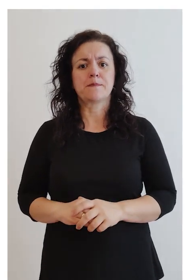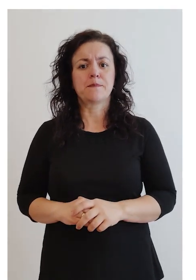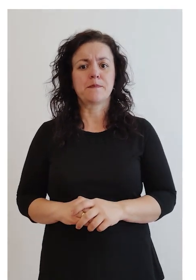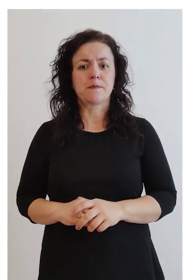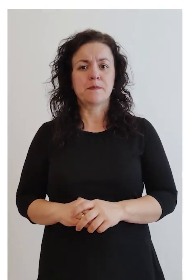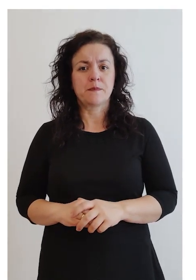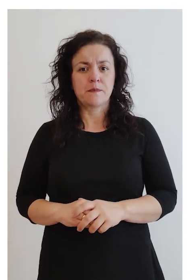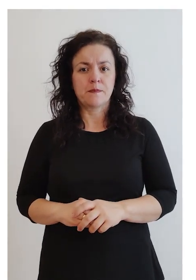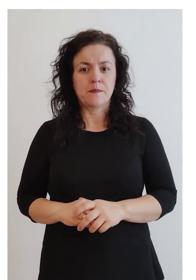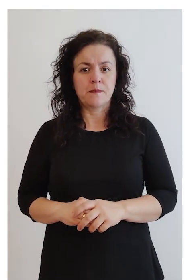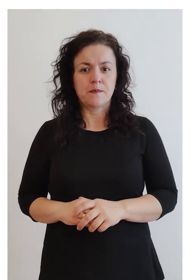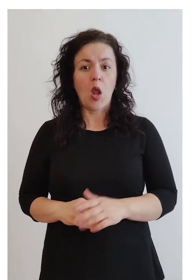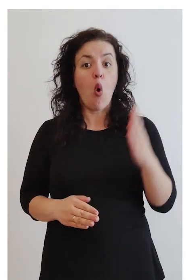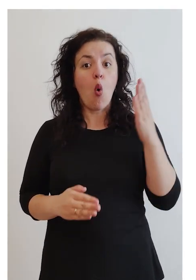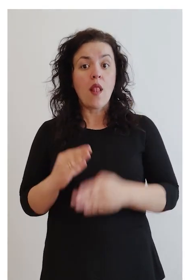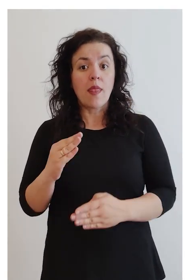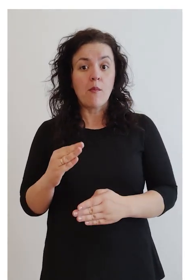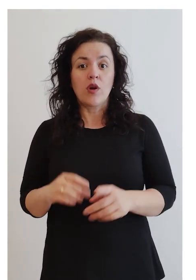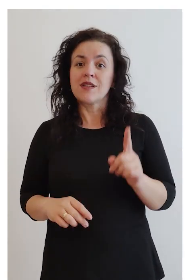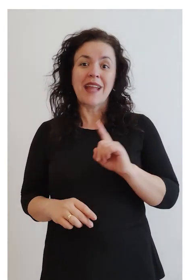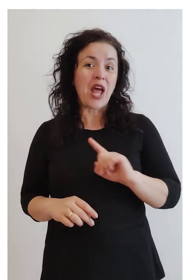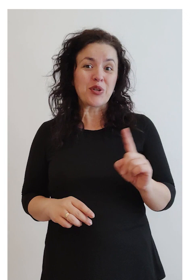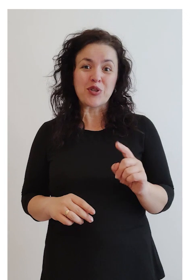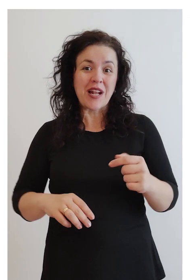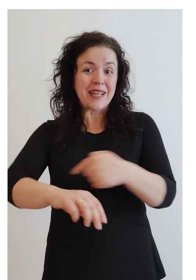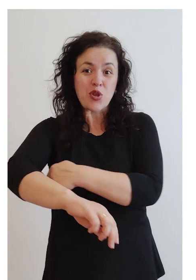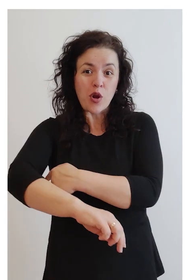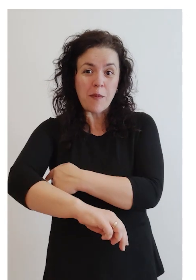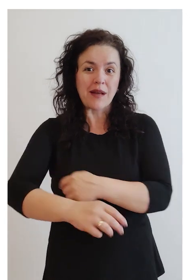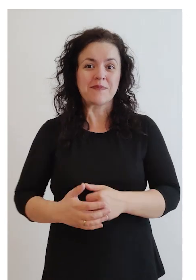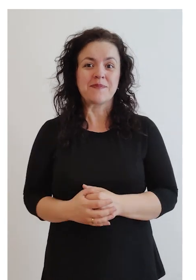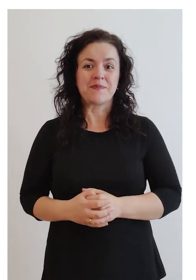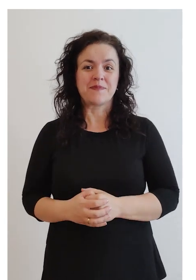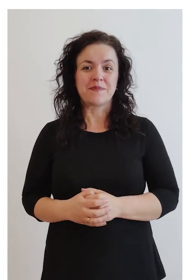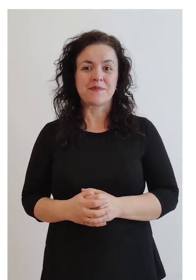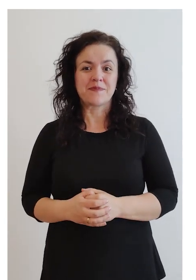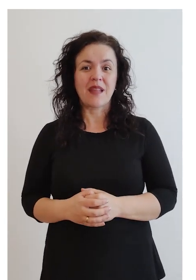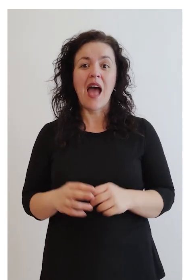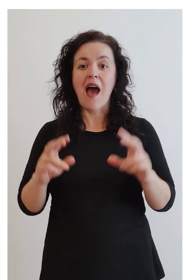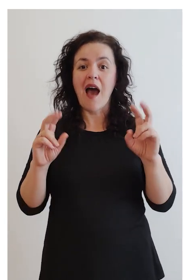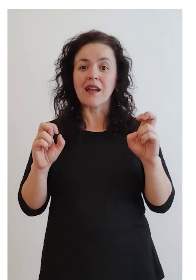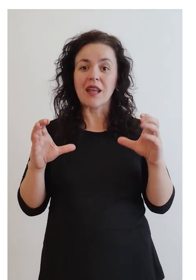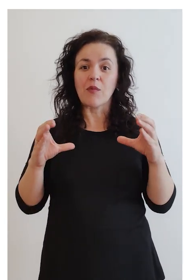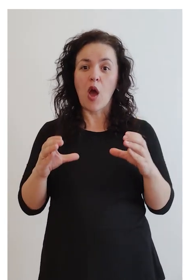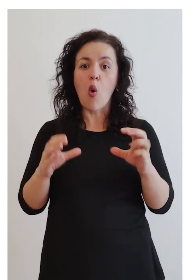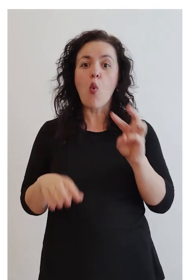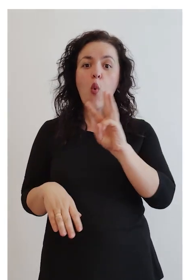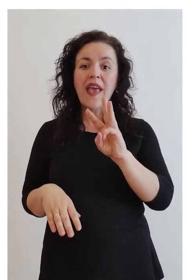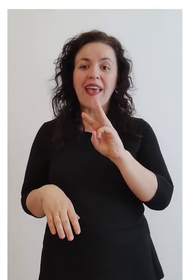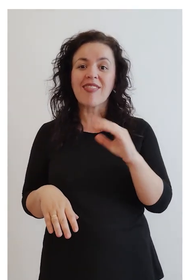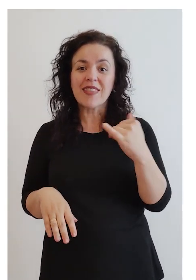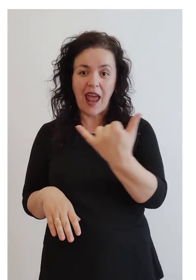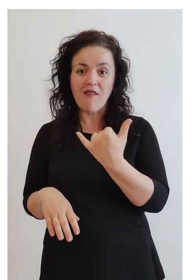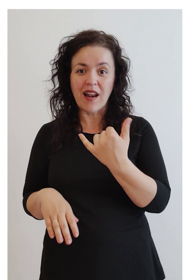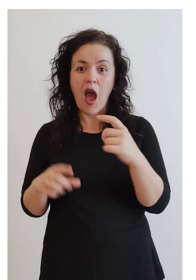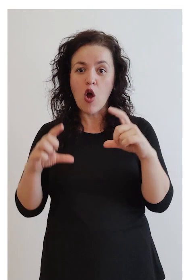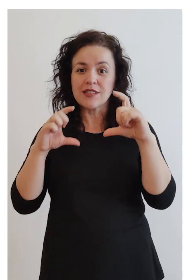Articolele WikiTravel au și o secțiune, Rămâi în siguranță, cu sfaturi specifice locului.